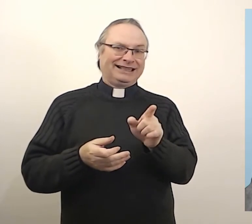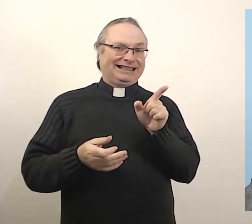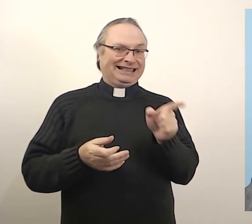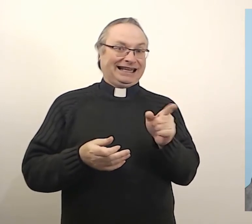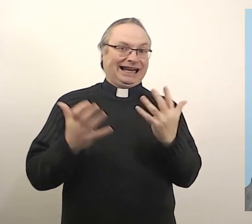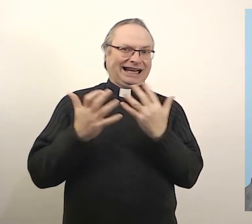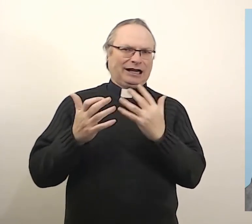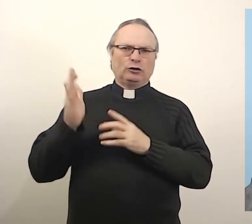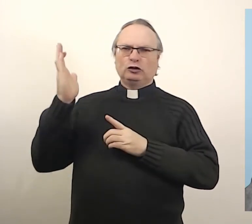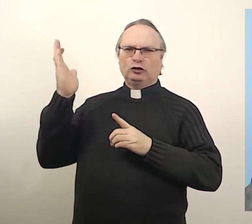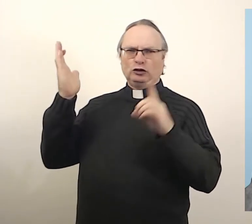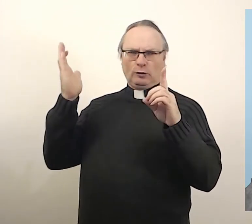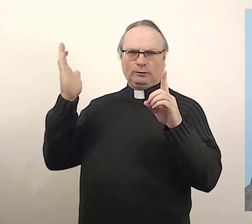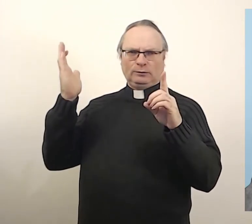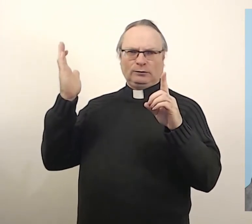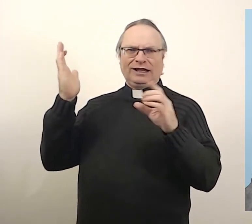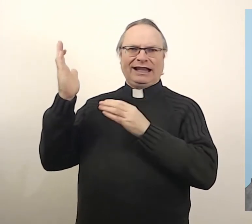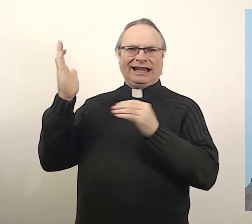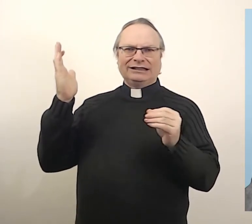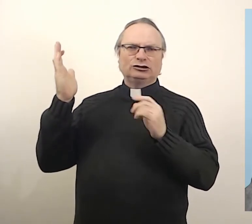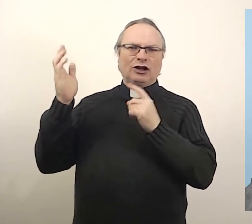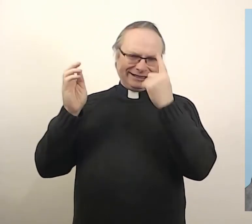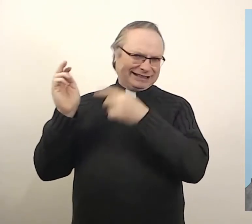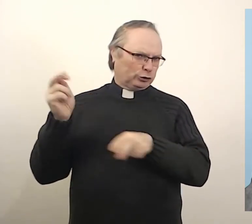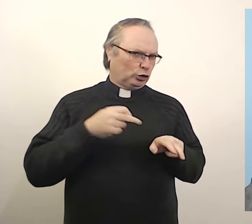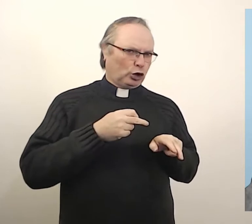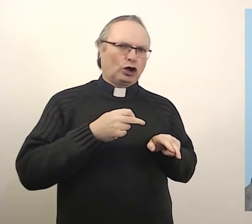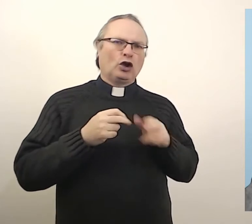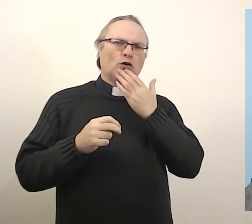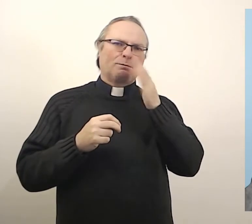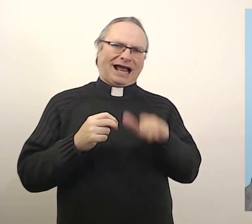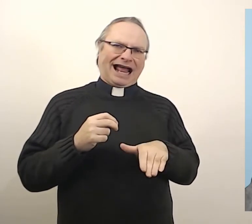Il craint Dieu et se détourne du mal.